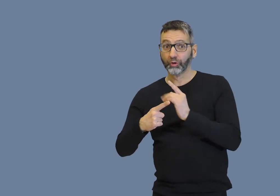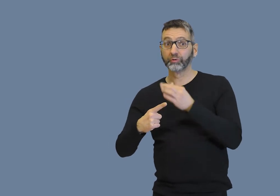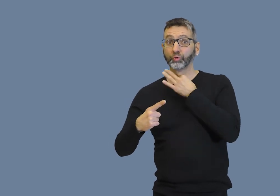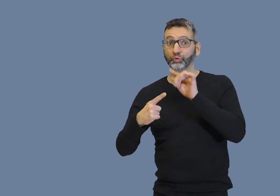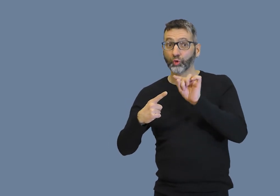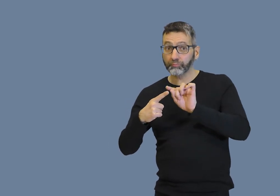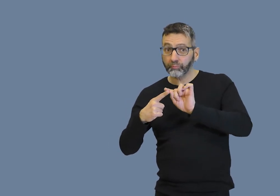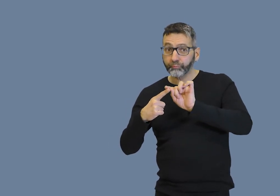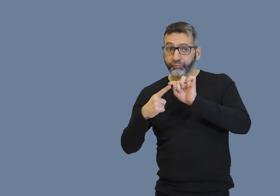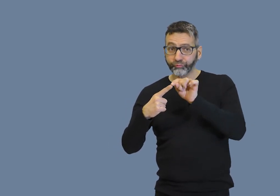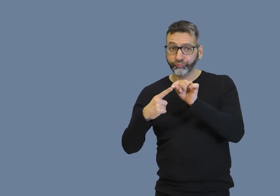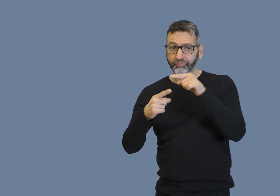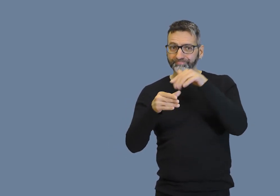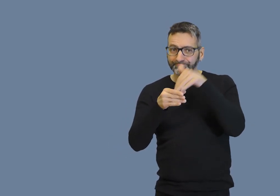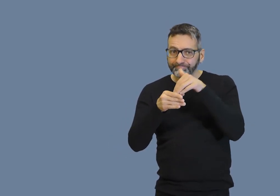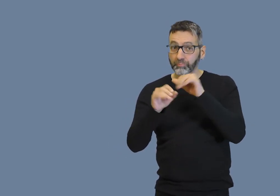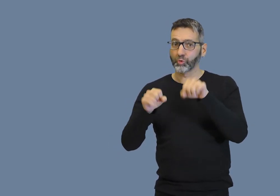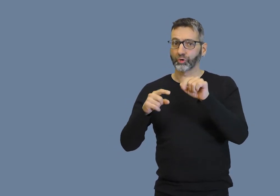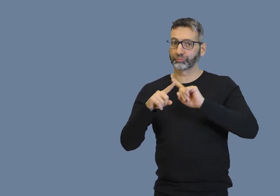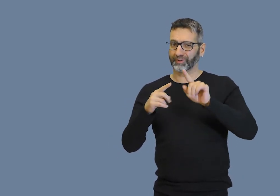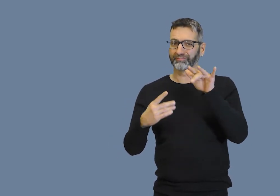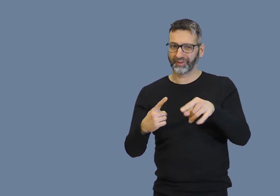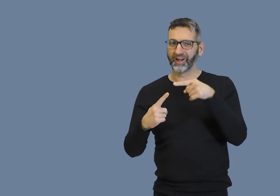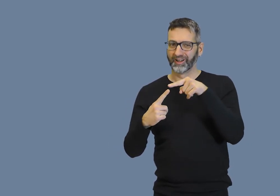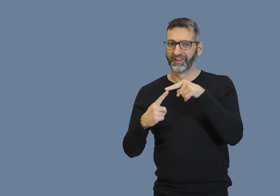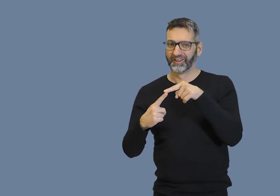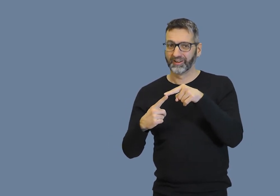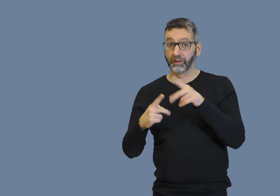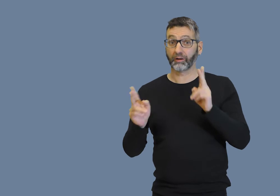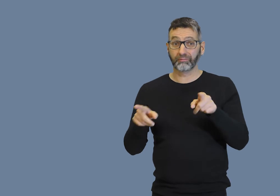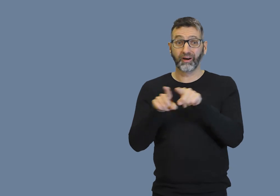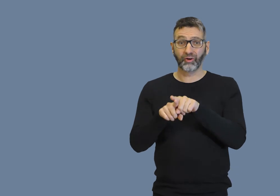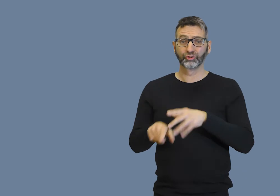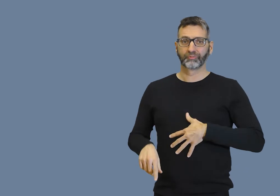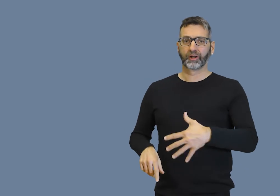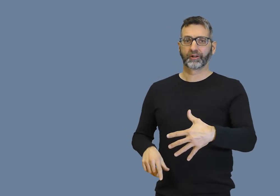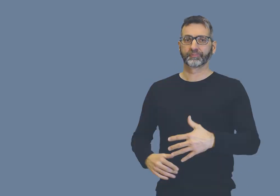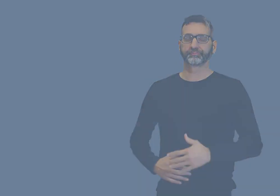der Lust-Tropfen kommen. In dem können auch Spermien sein. Auch dadurch kann man schwanger werden.